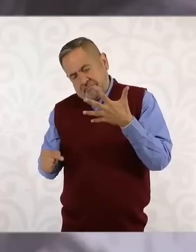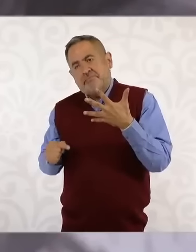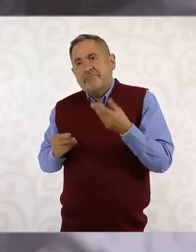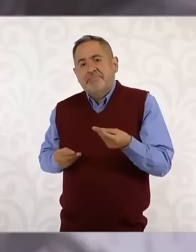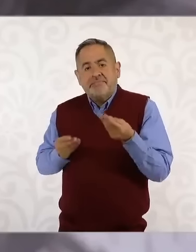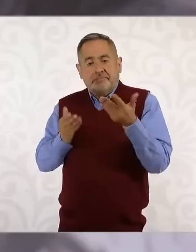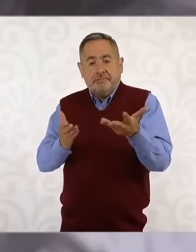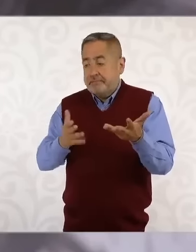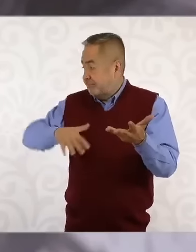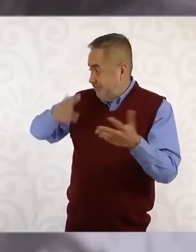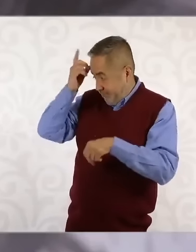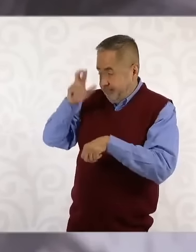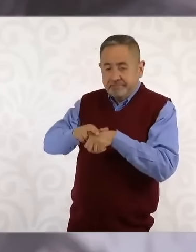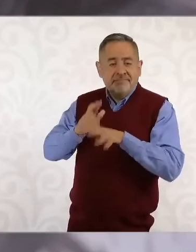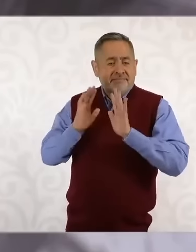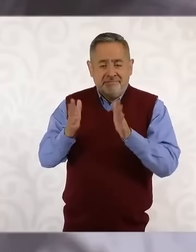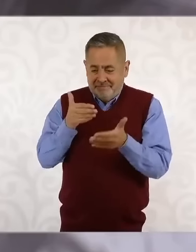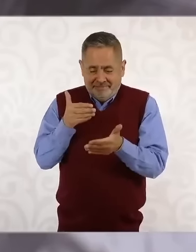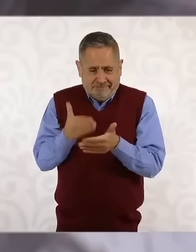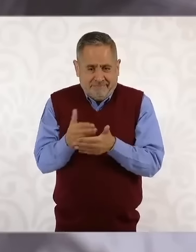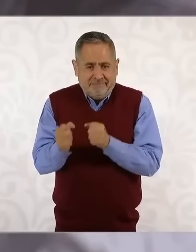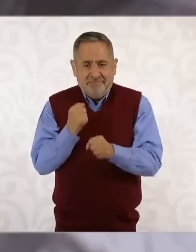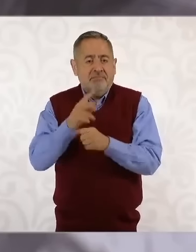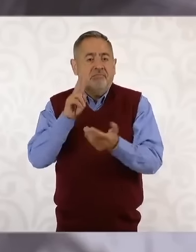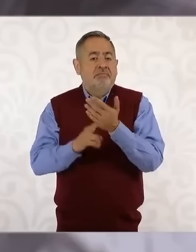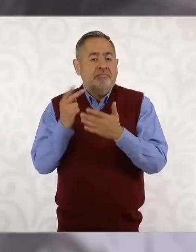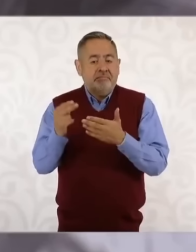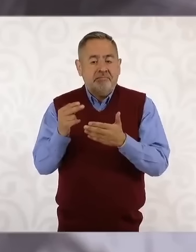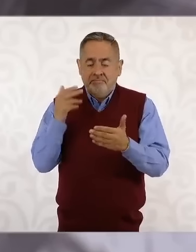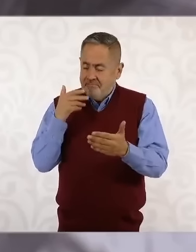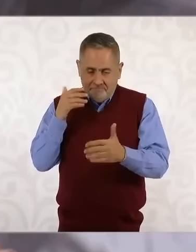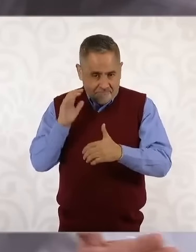ya se están realizando al cierre de este año, en 2025 y lo todos los que se van a realizar